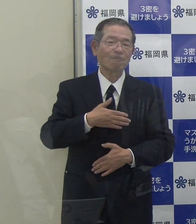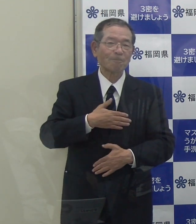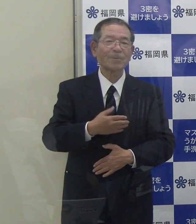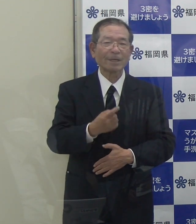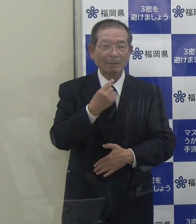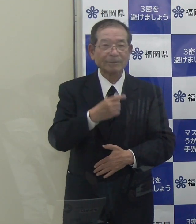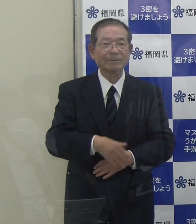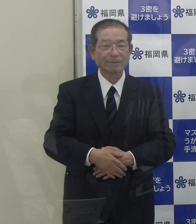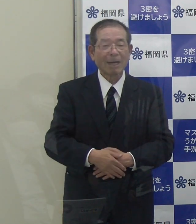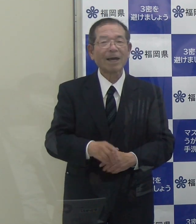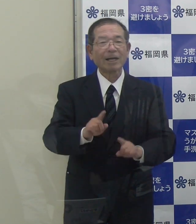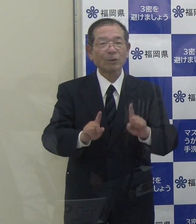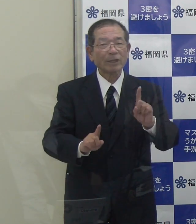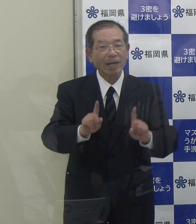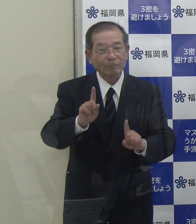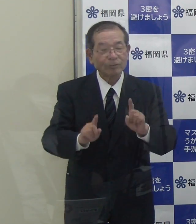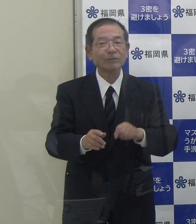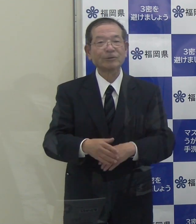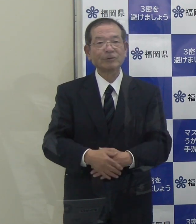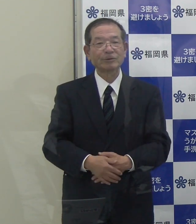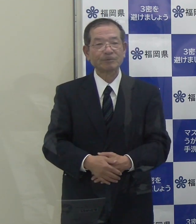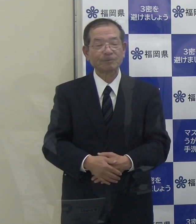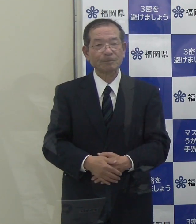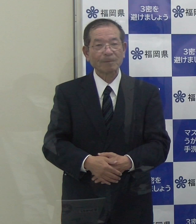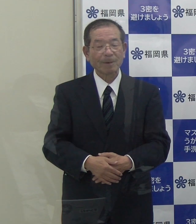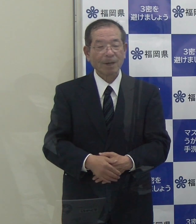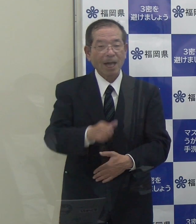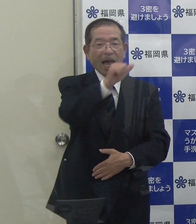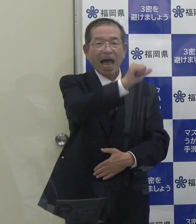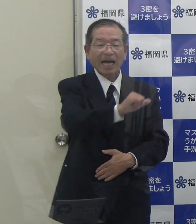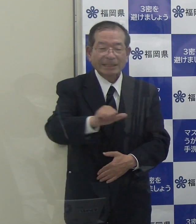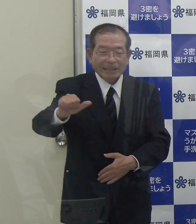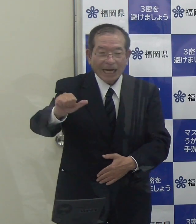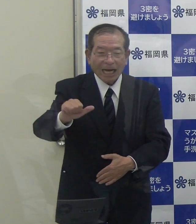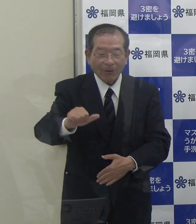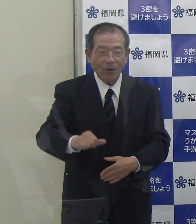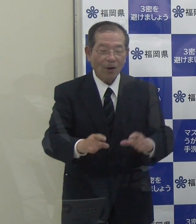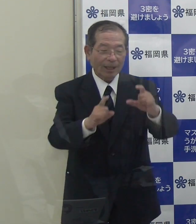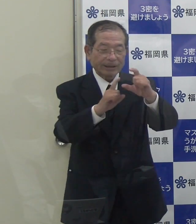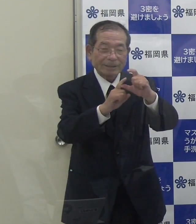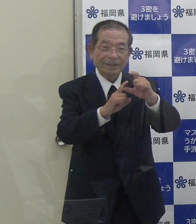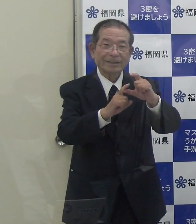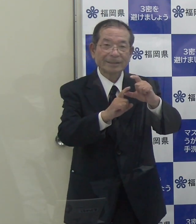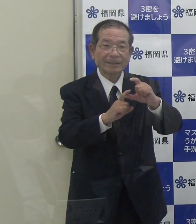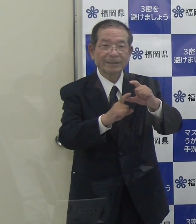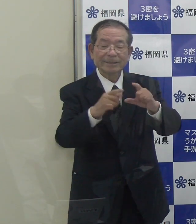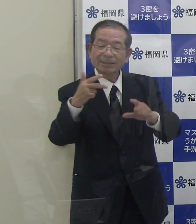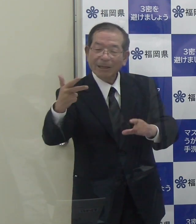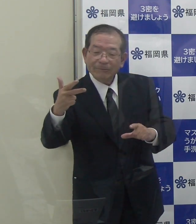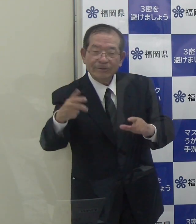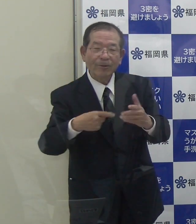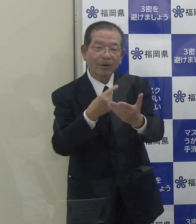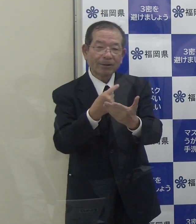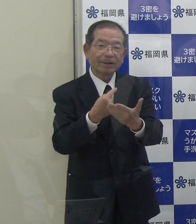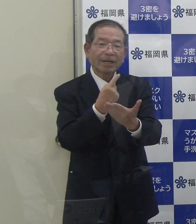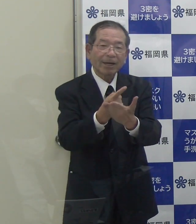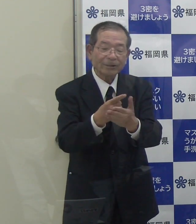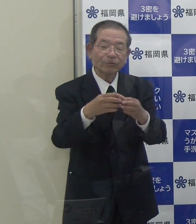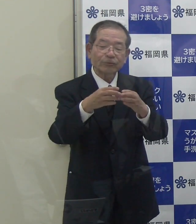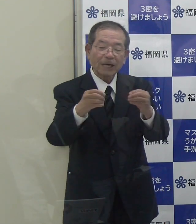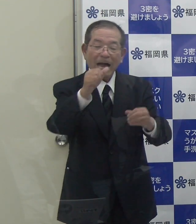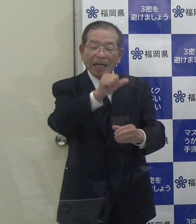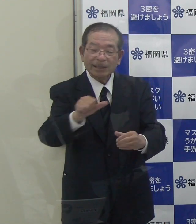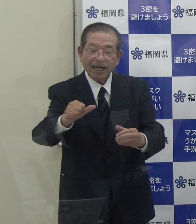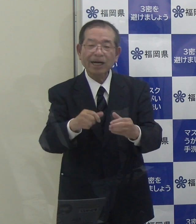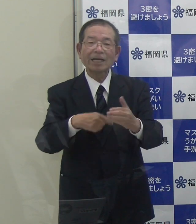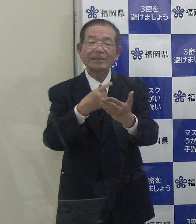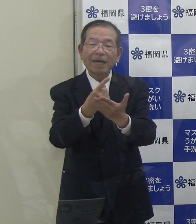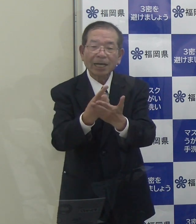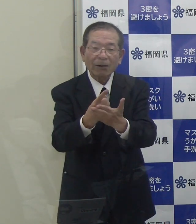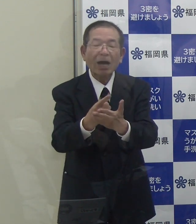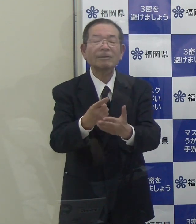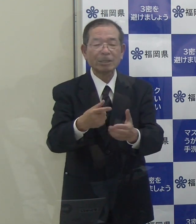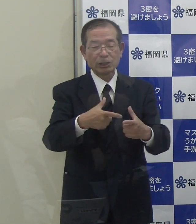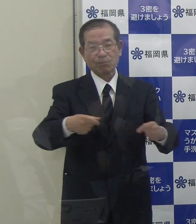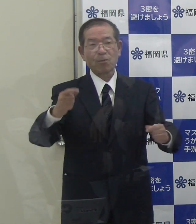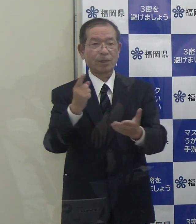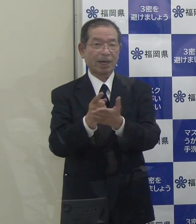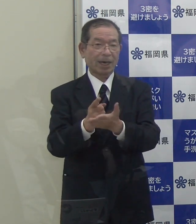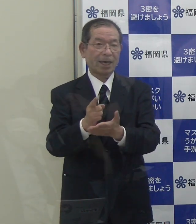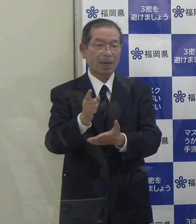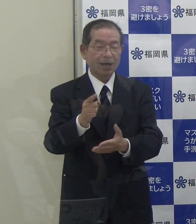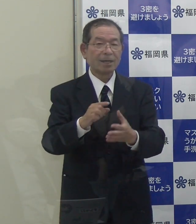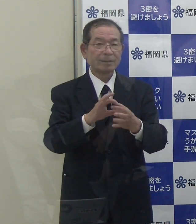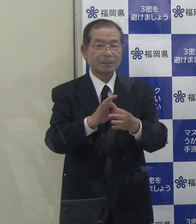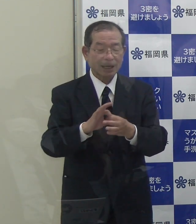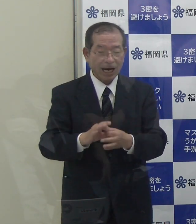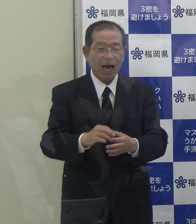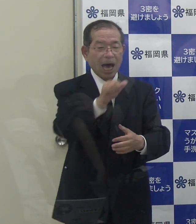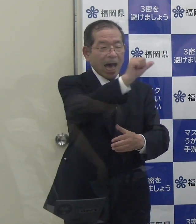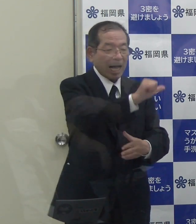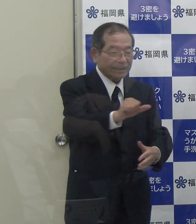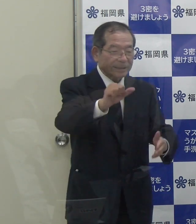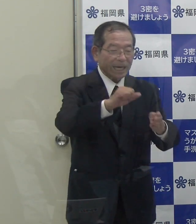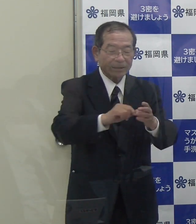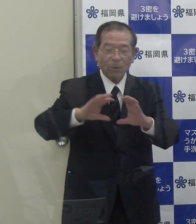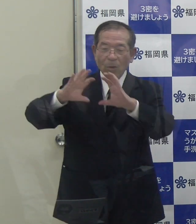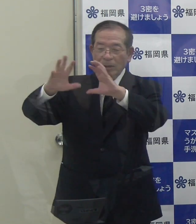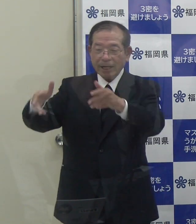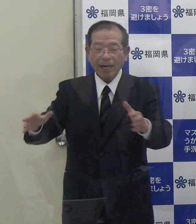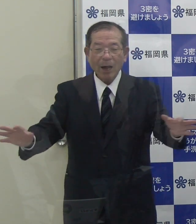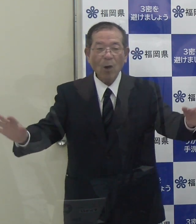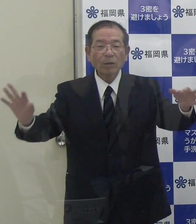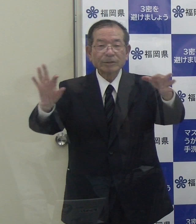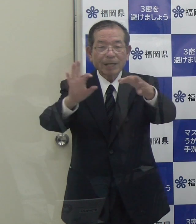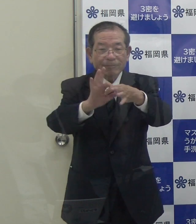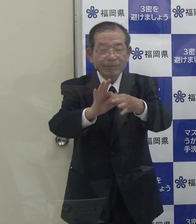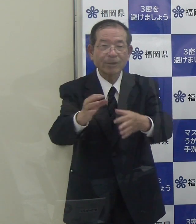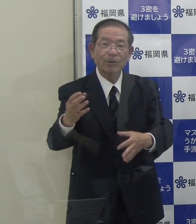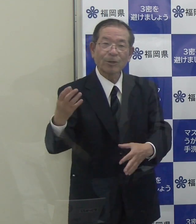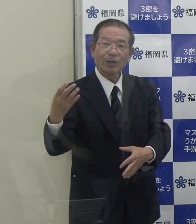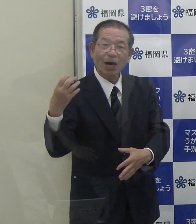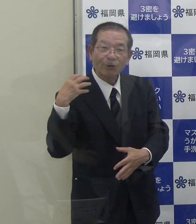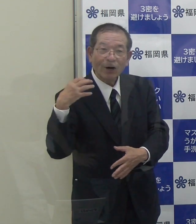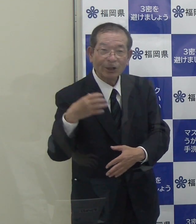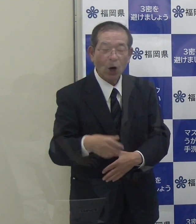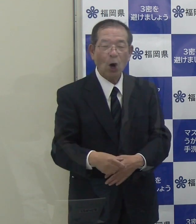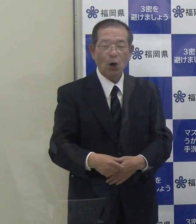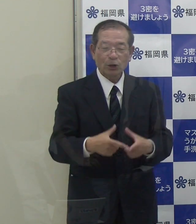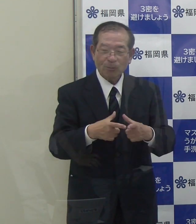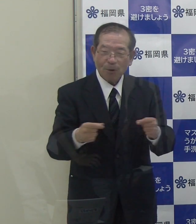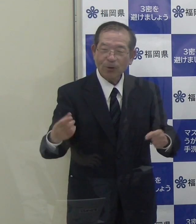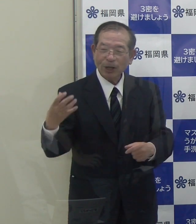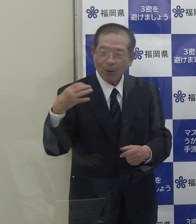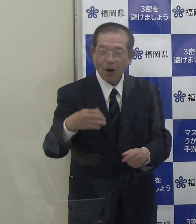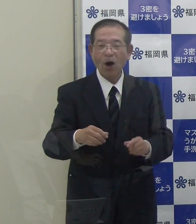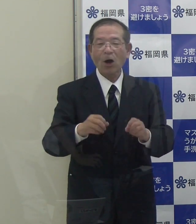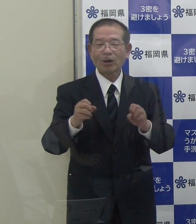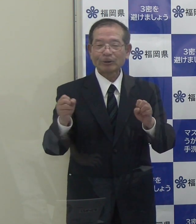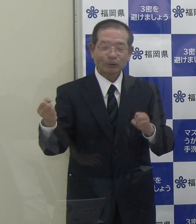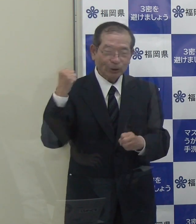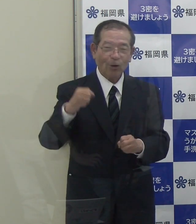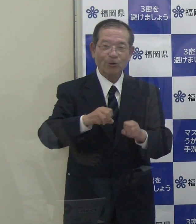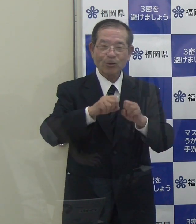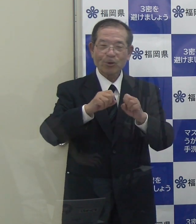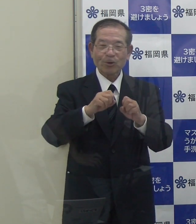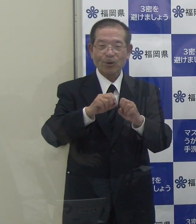いずれにしても、Ｇ７参加国の中でアジアから参加をしているのは、唯一、日本です。アジアと世界をつなぐという日本の役割を強くアピールするためには、